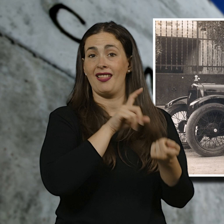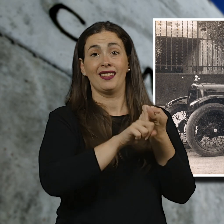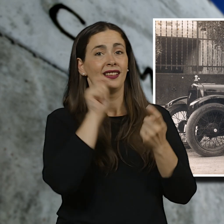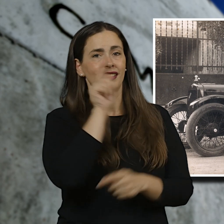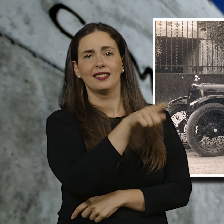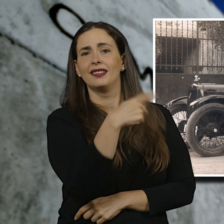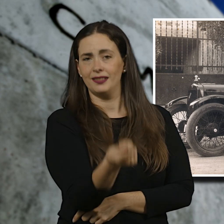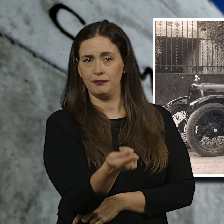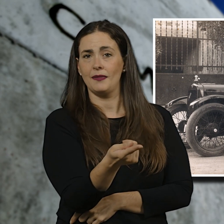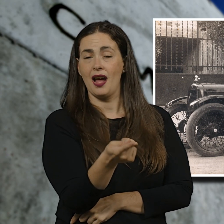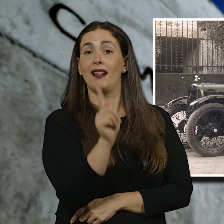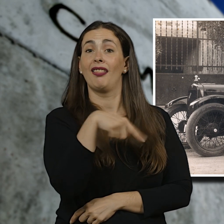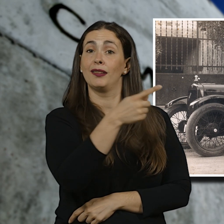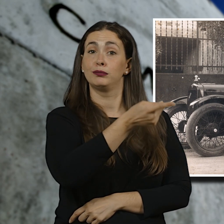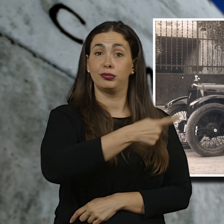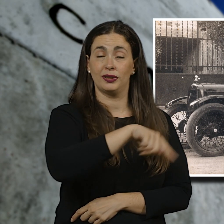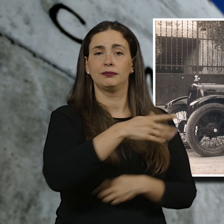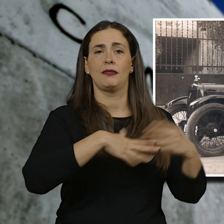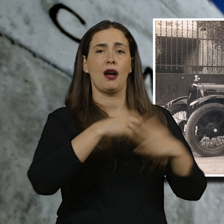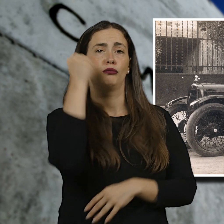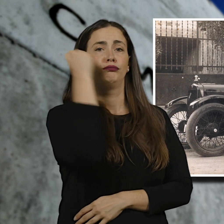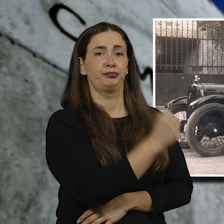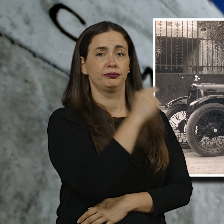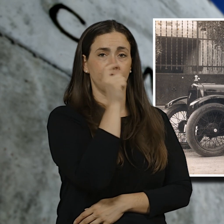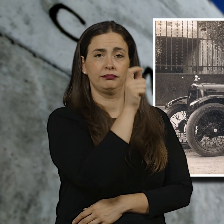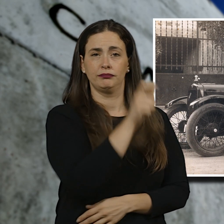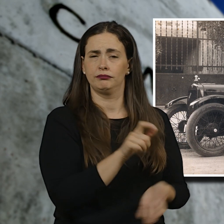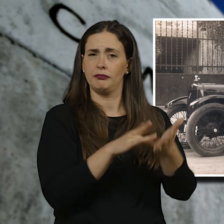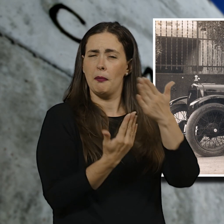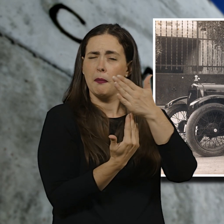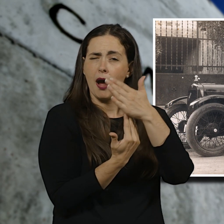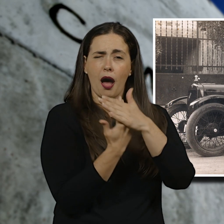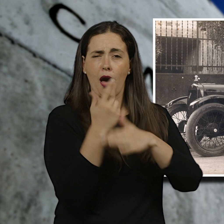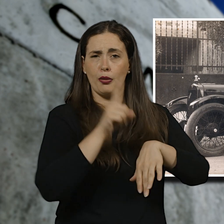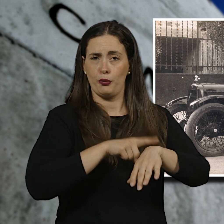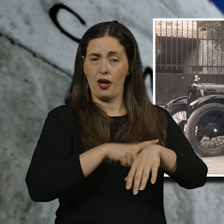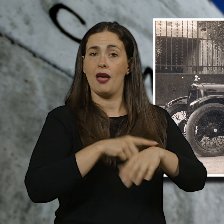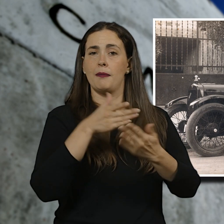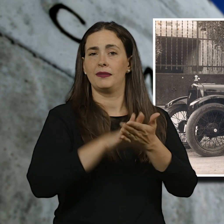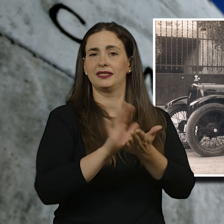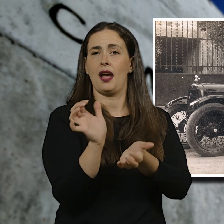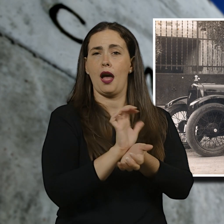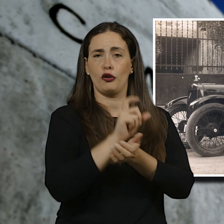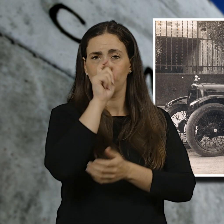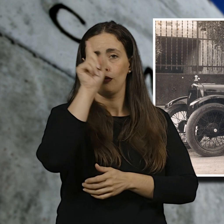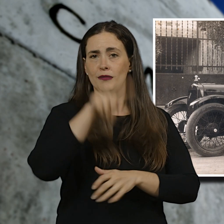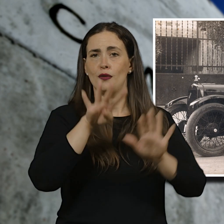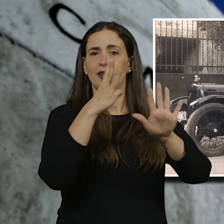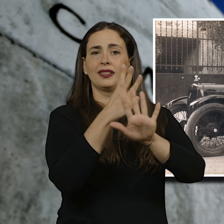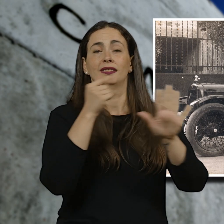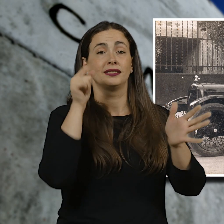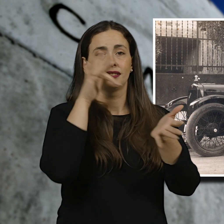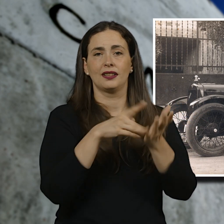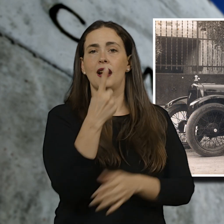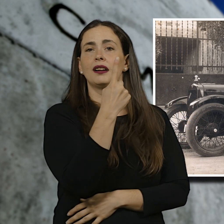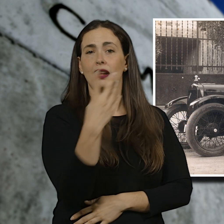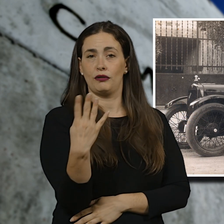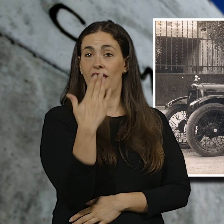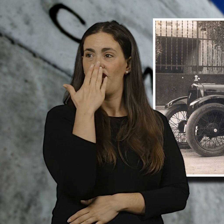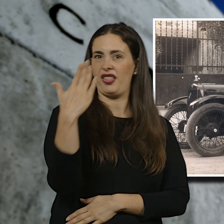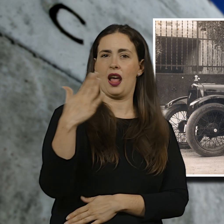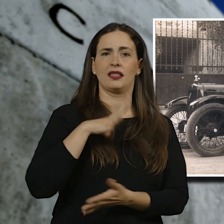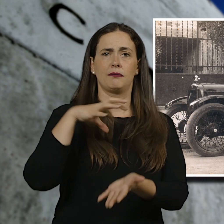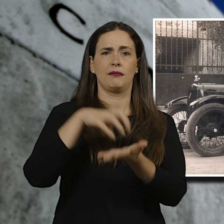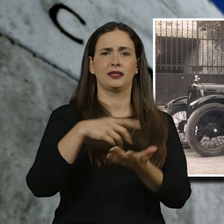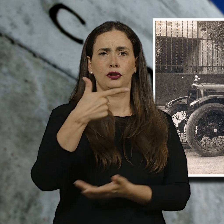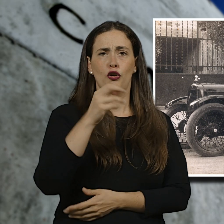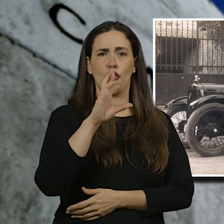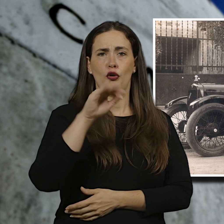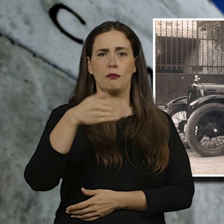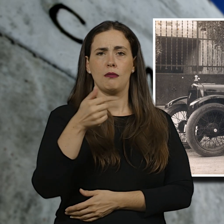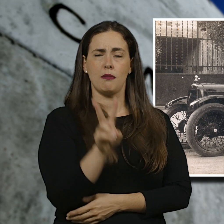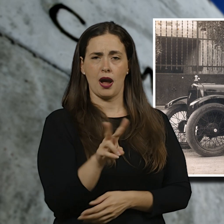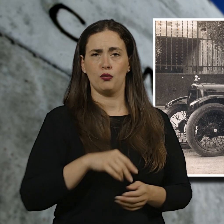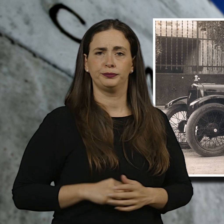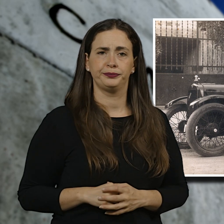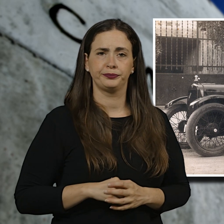la matinada del 14 d’agost de 1936 davant el mas Gorombau (Taradell).